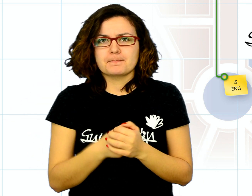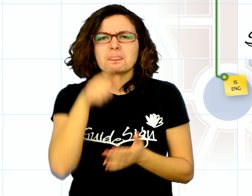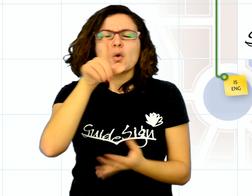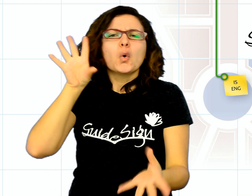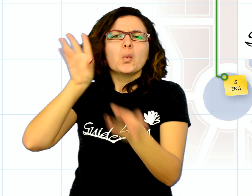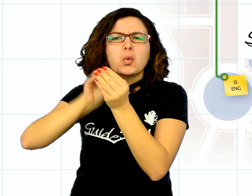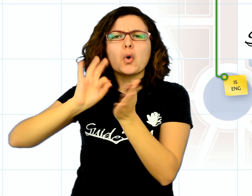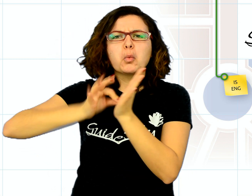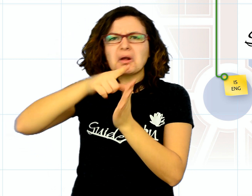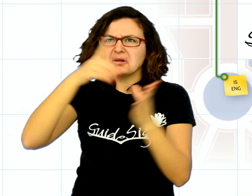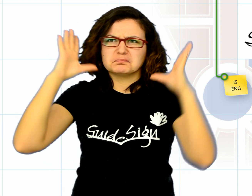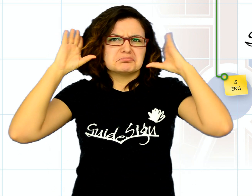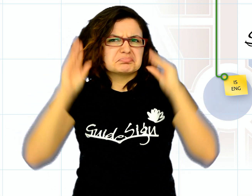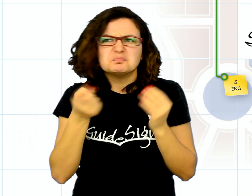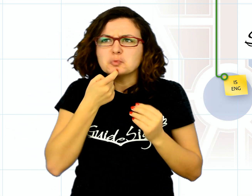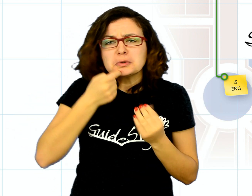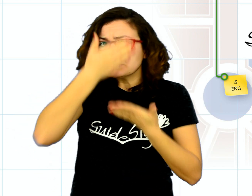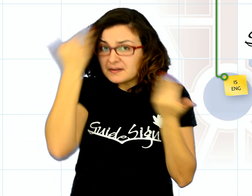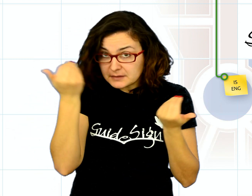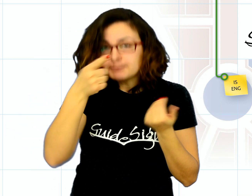Nigdy nie słyszałeś o GuideSign? Nie wiesz czym się zajmujemy?